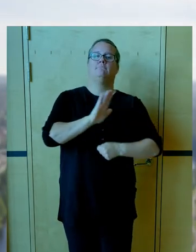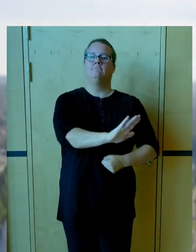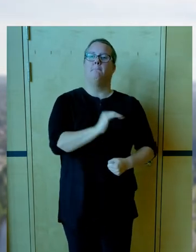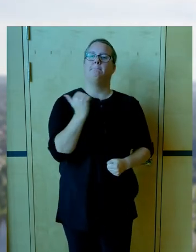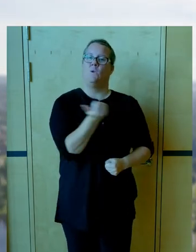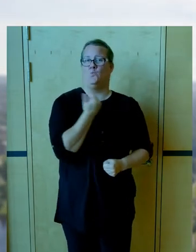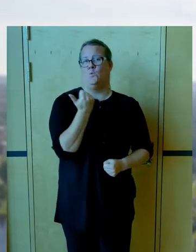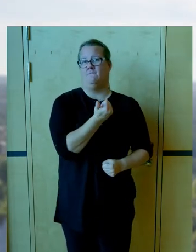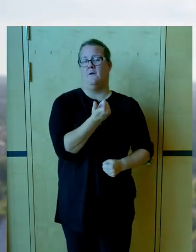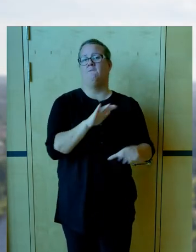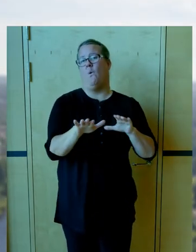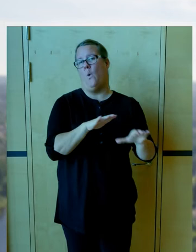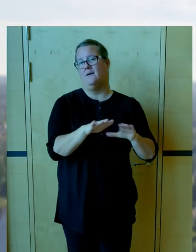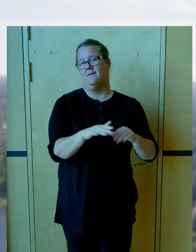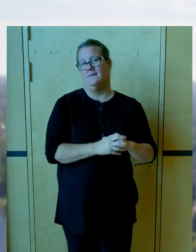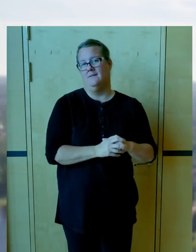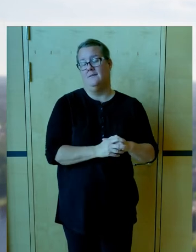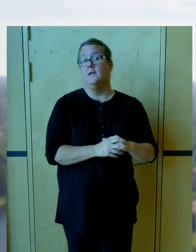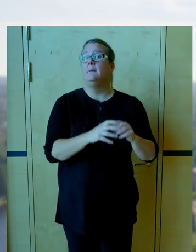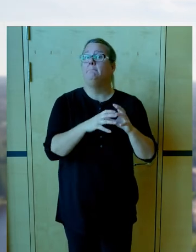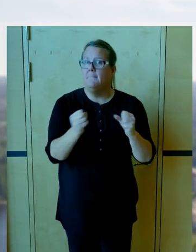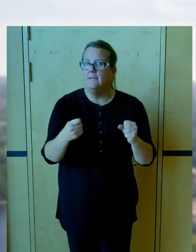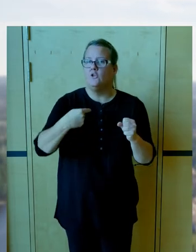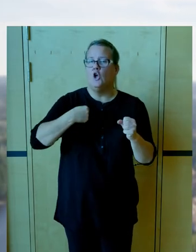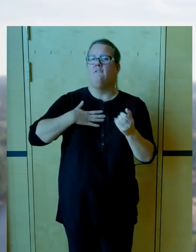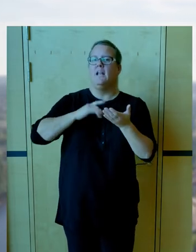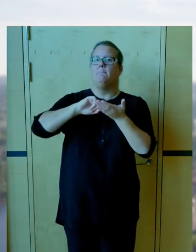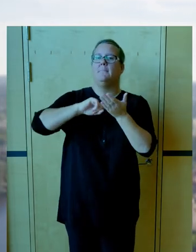Men vi kan ändå jag måste poängtera Vi kan ju ändå inte ligga